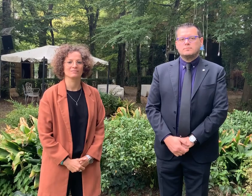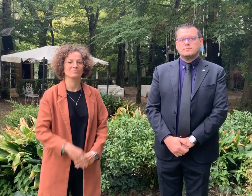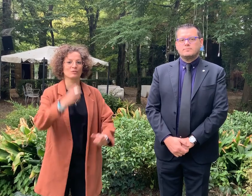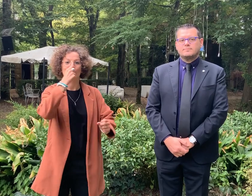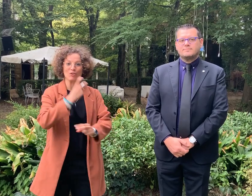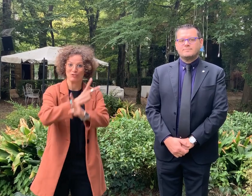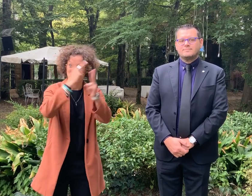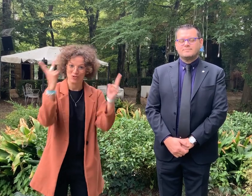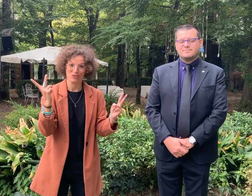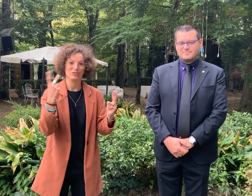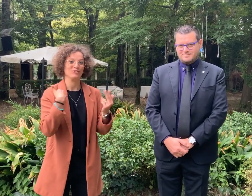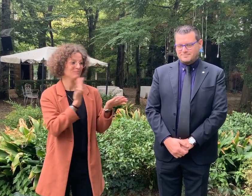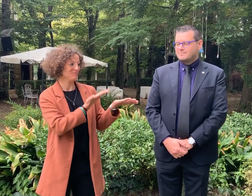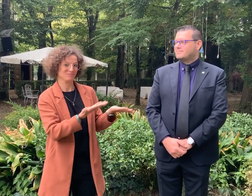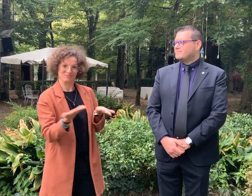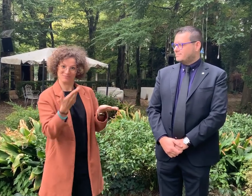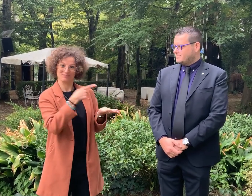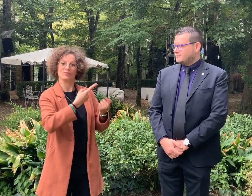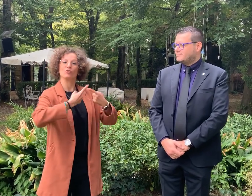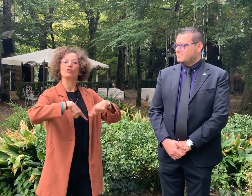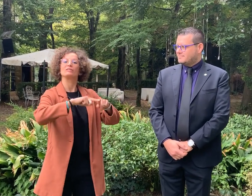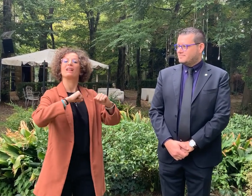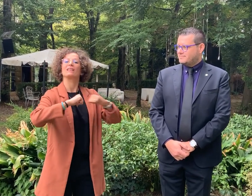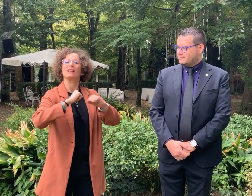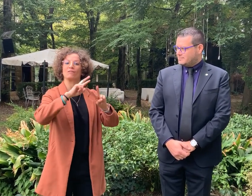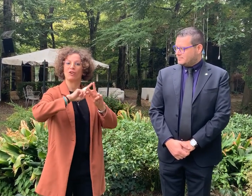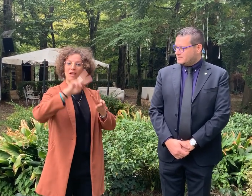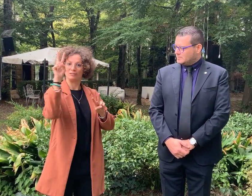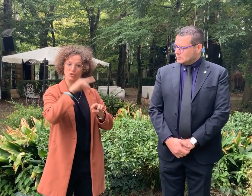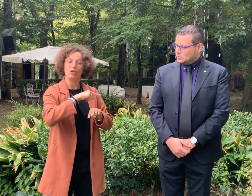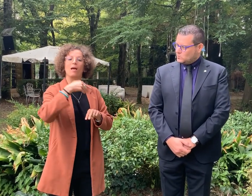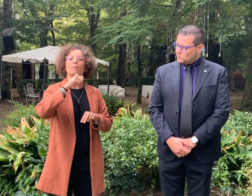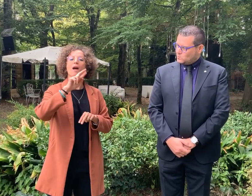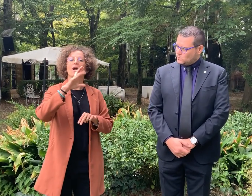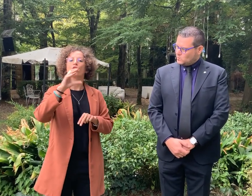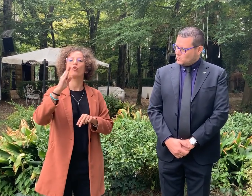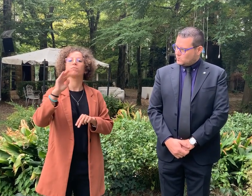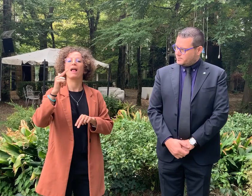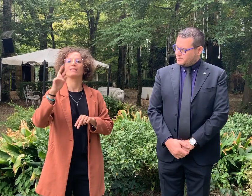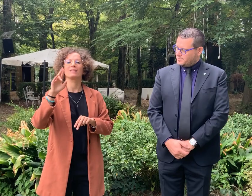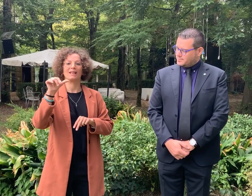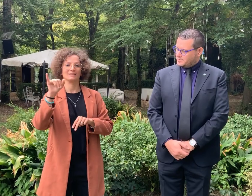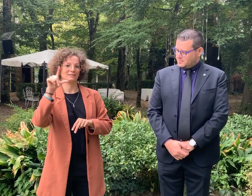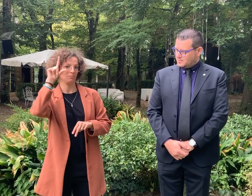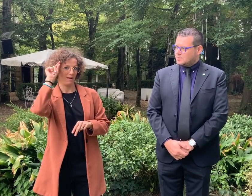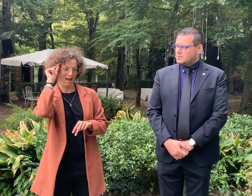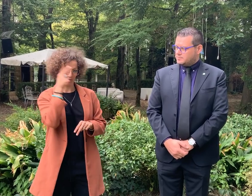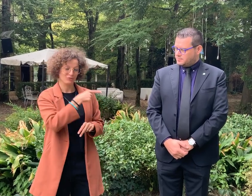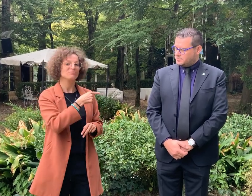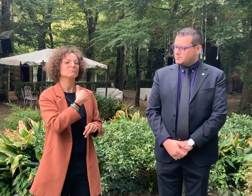Buongiorno, vi presento il consigliere direttivo ENS Marco Batresi.